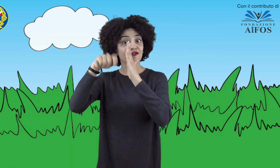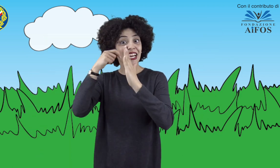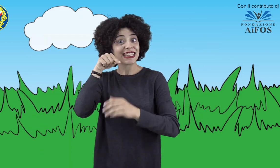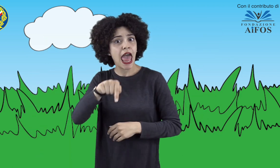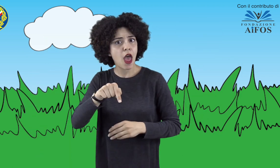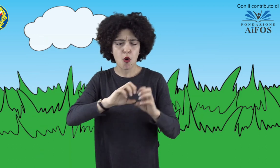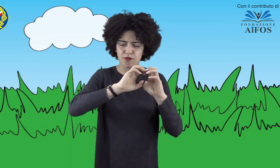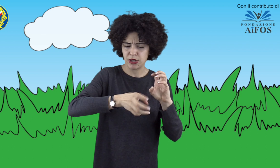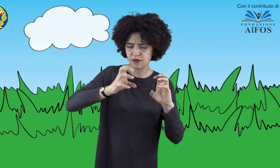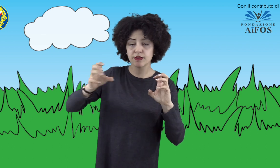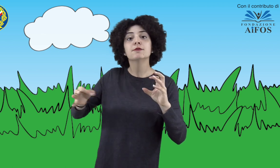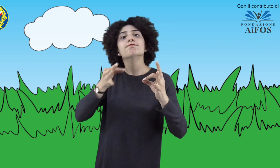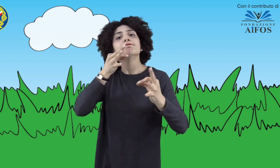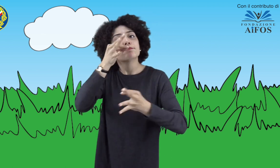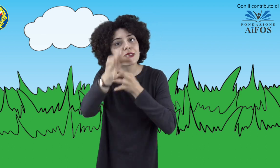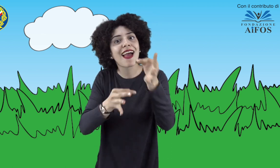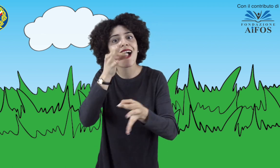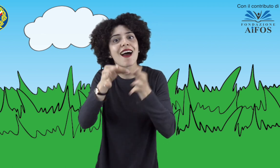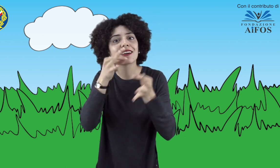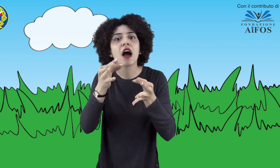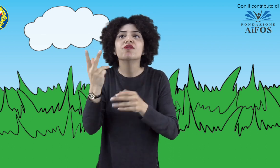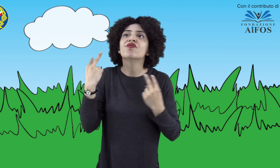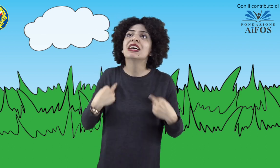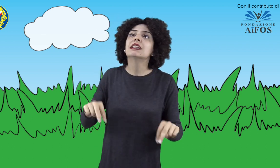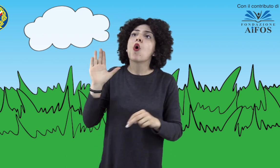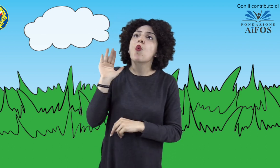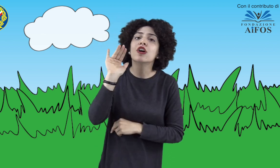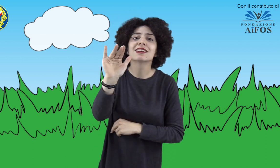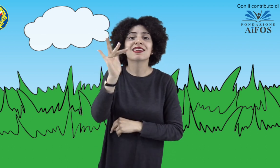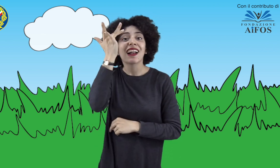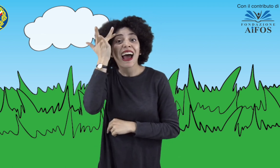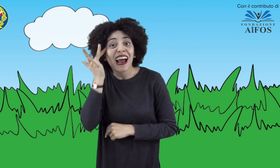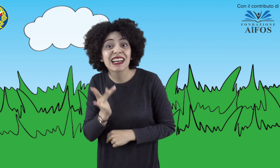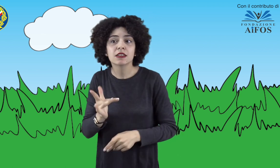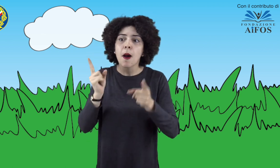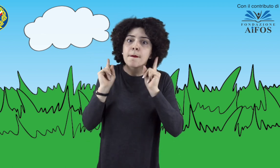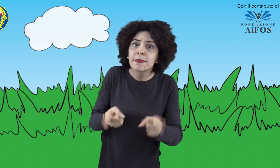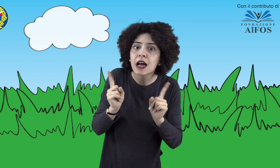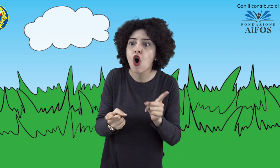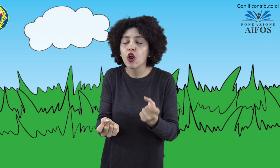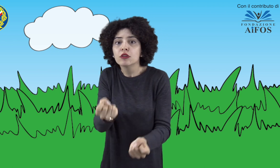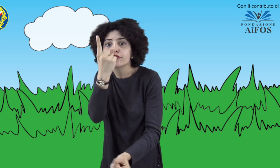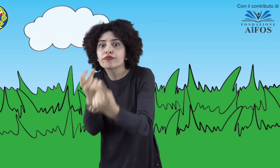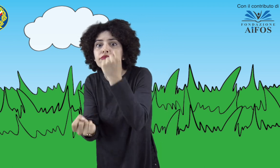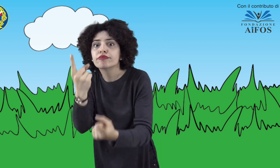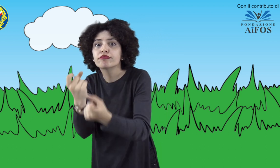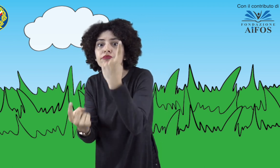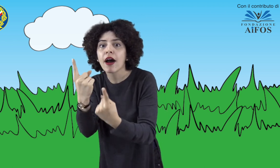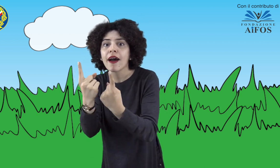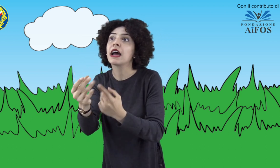I video tratteranno i rischi e i pericoli che possono accadere nella vita quotidiana